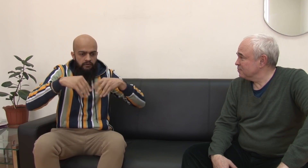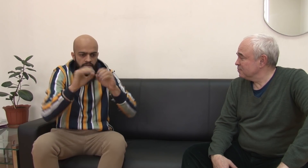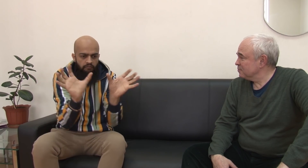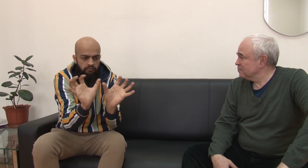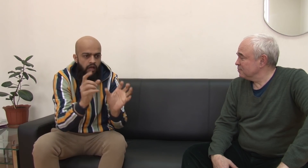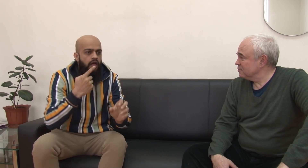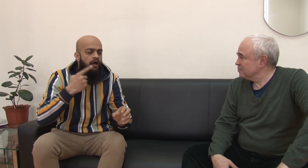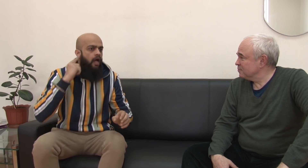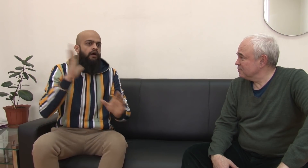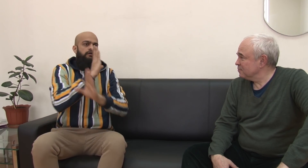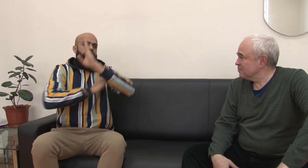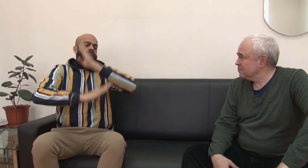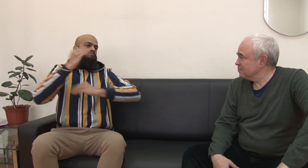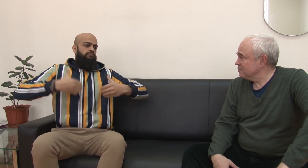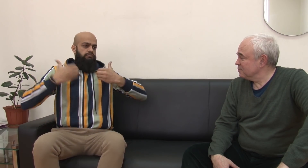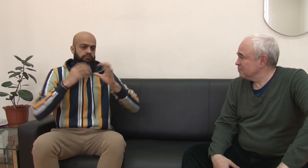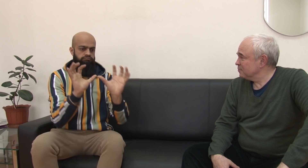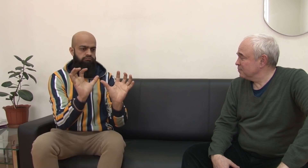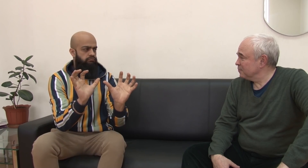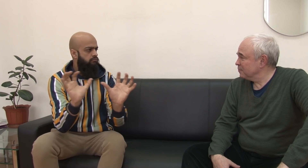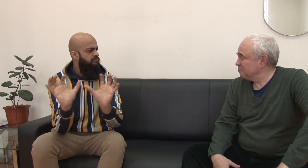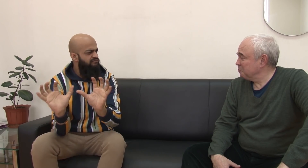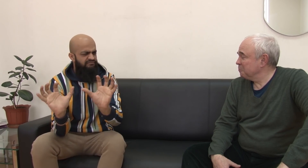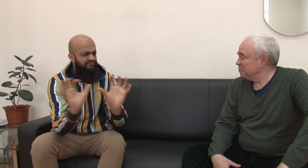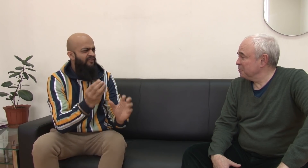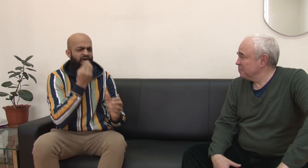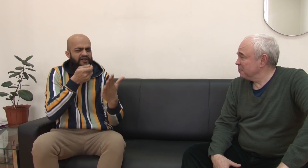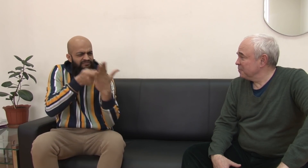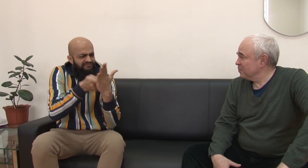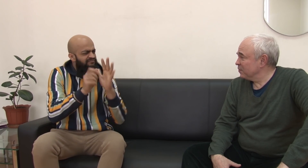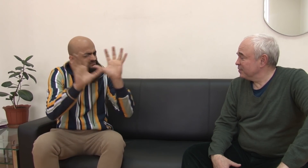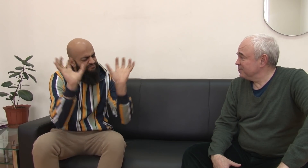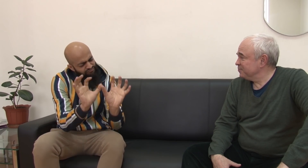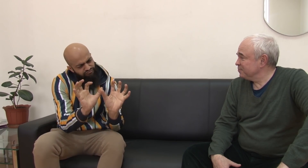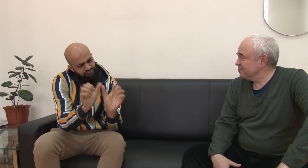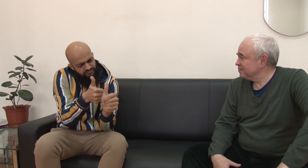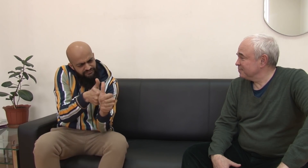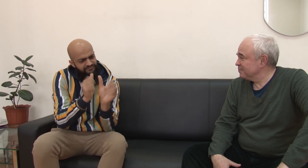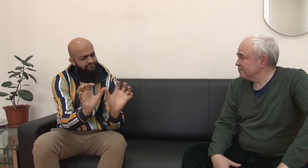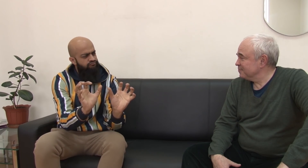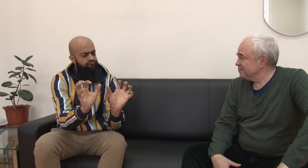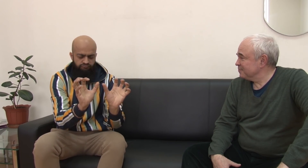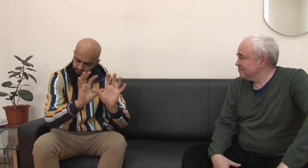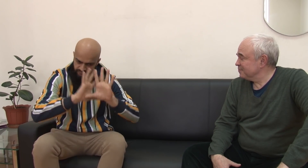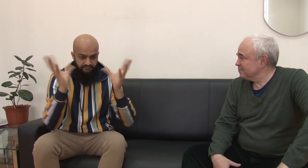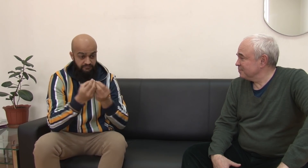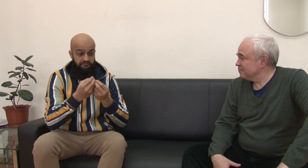и традиции таковы, что о детях-инвалидах заботятся.